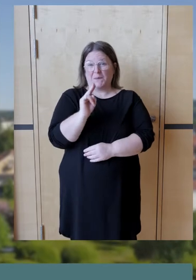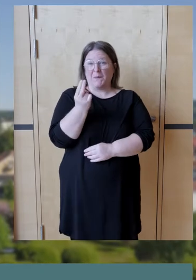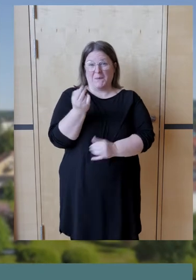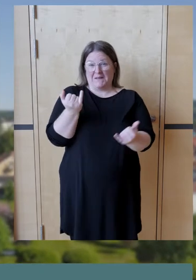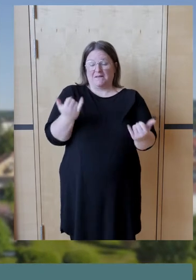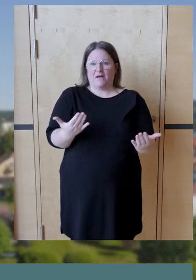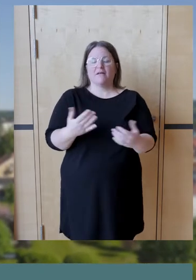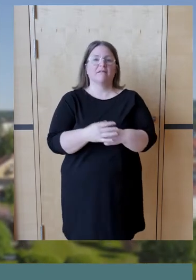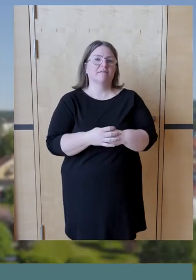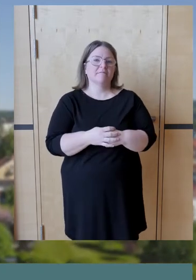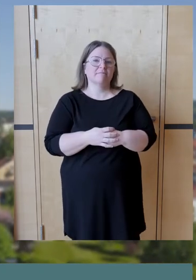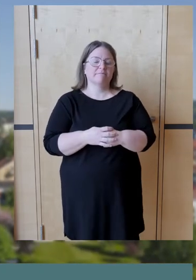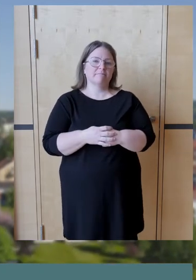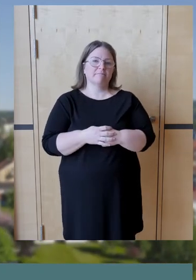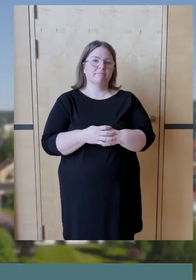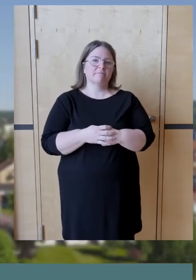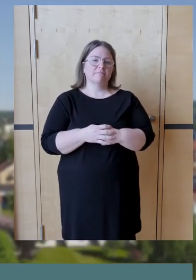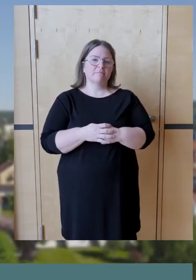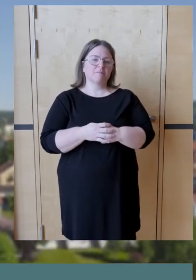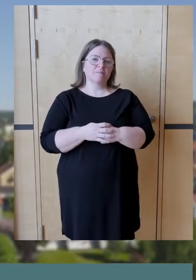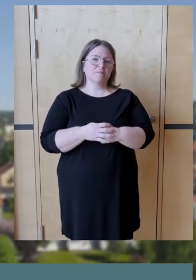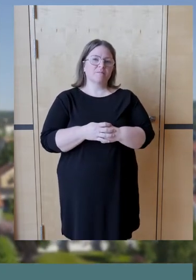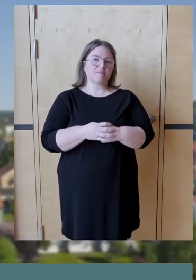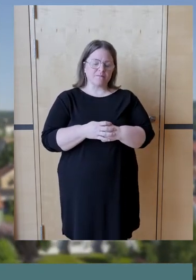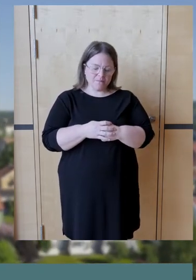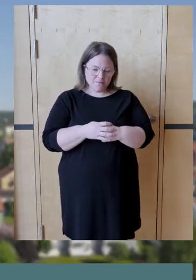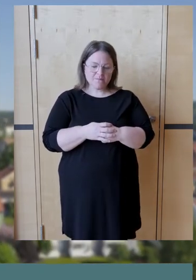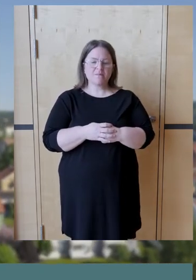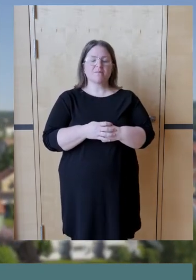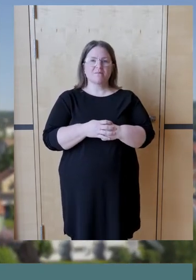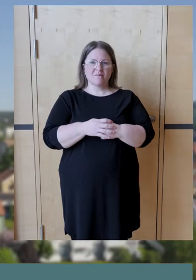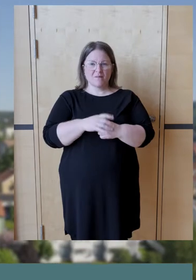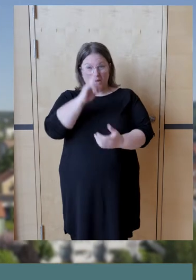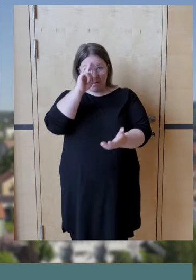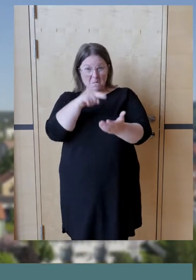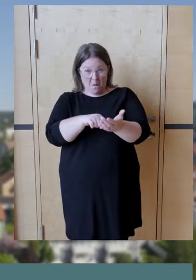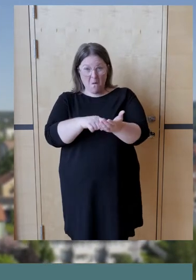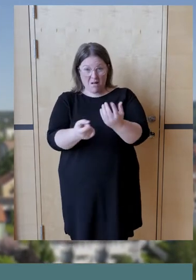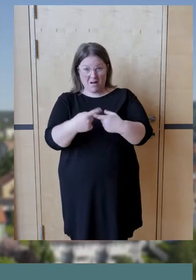Och det är ju på det sättet att målet den här utredningen som gjorde att han